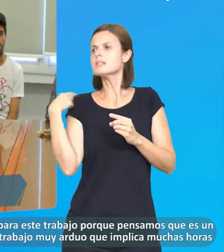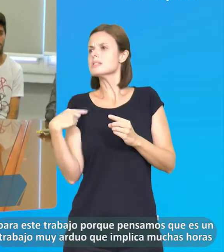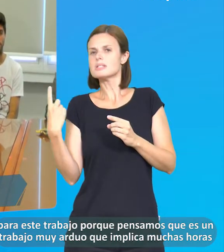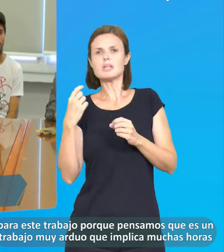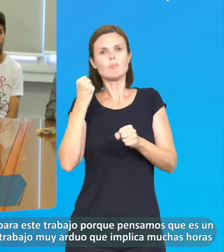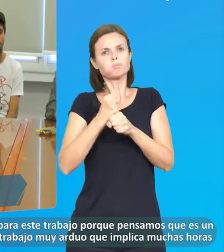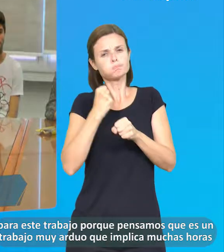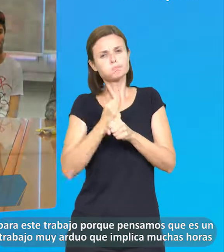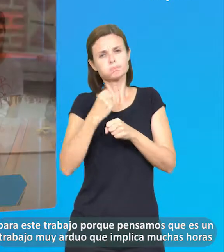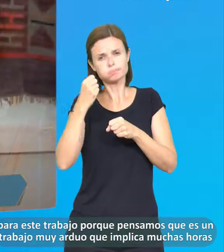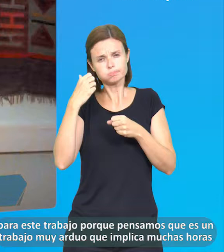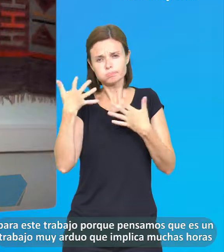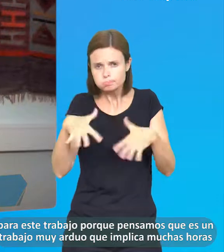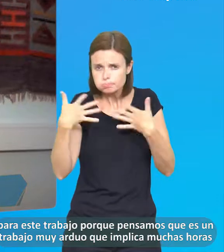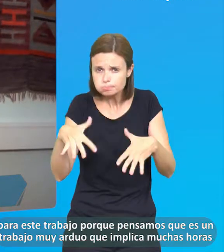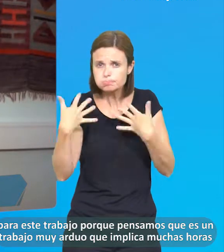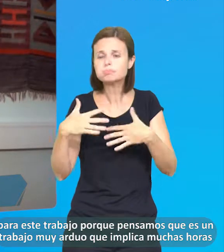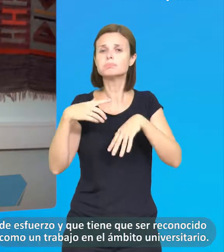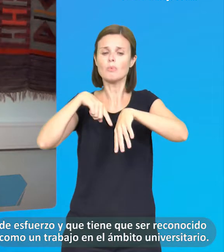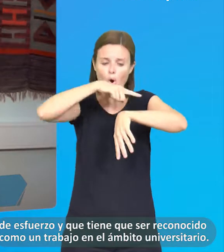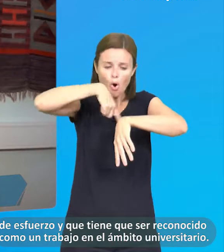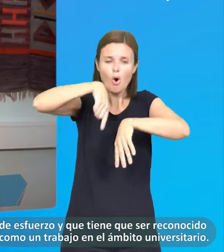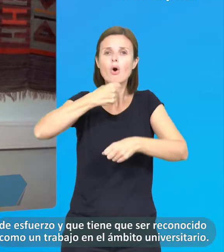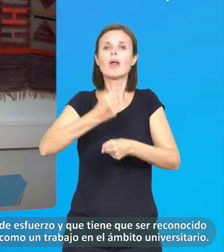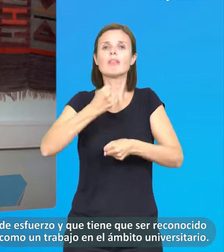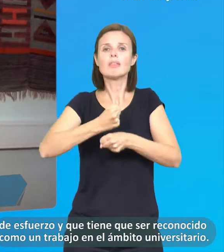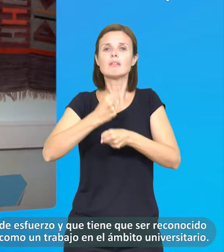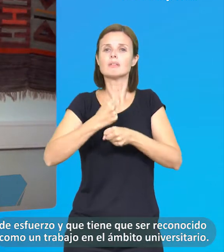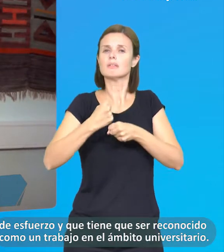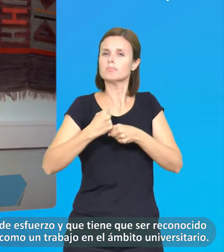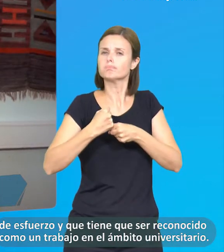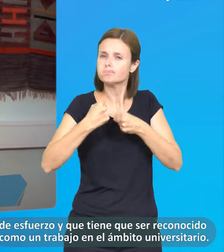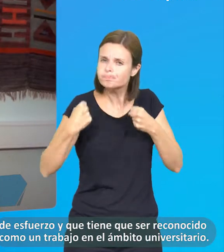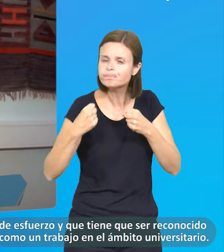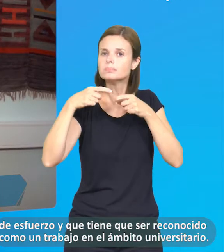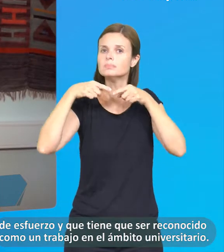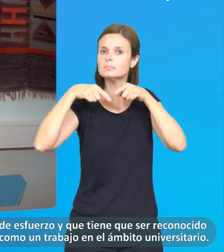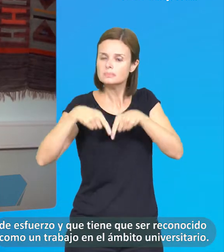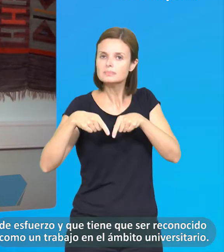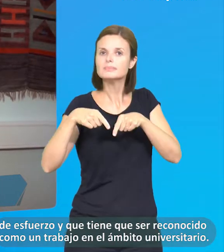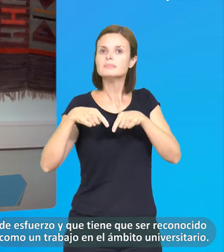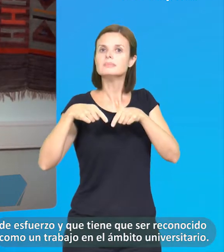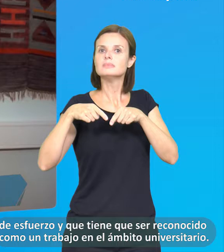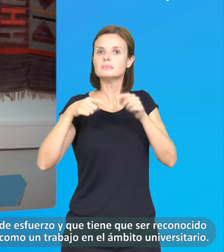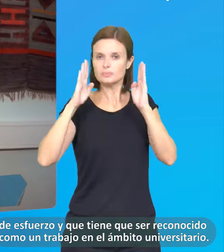trabajo muy arduo que implica muchas horas de esfuerzo y que tiene que ser reconocido